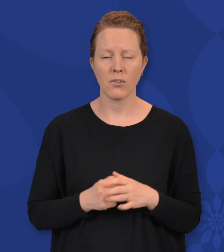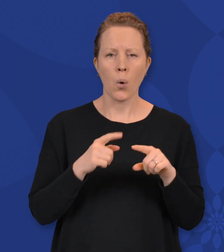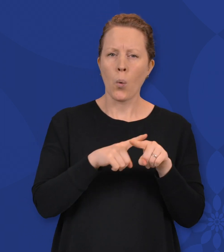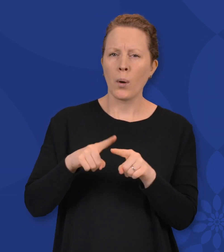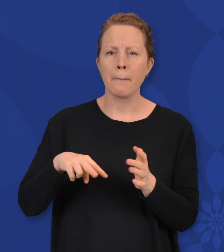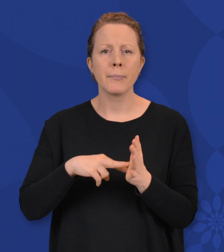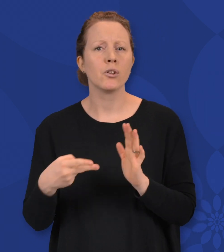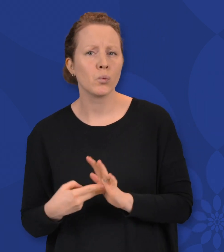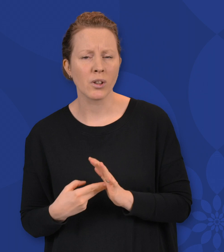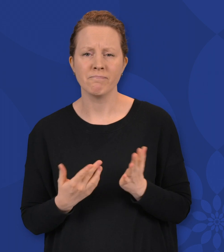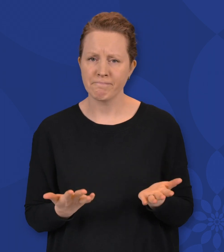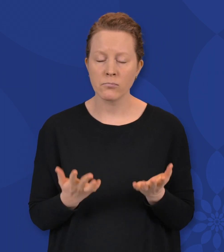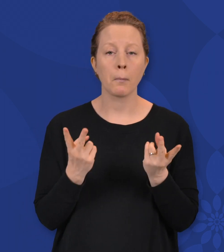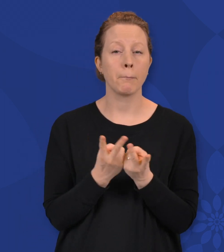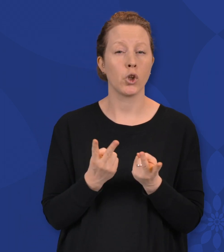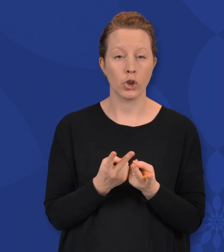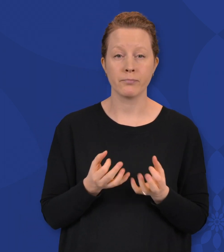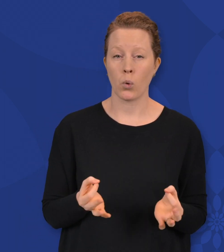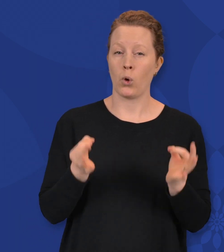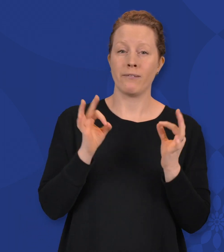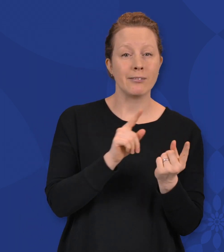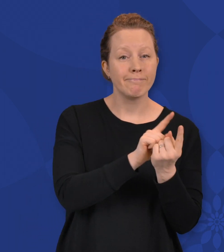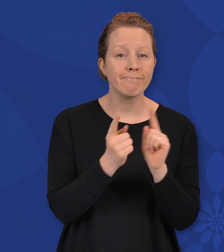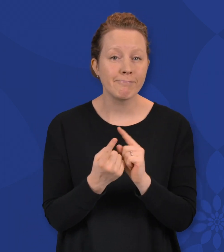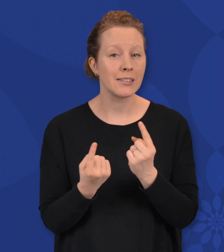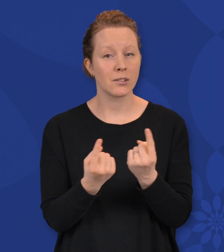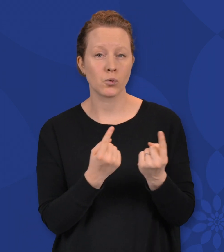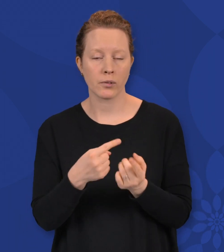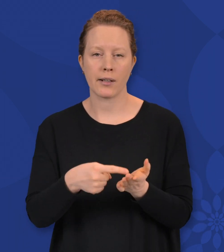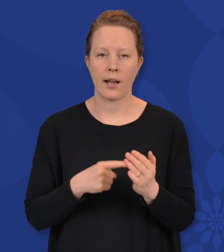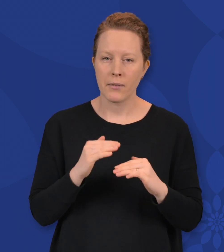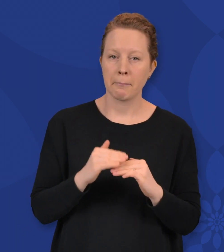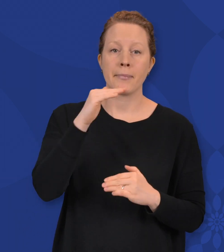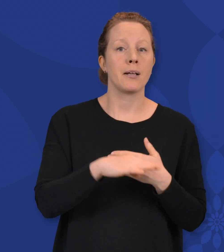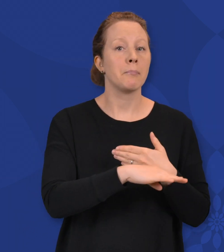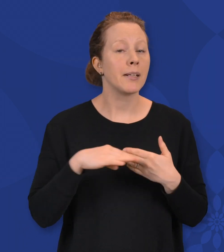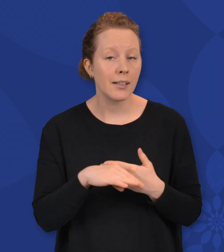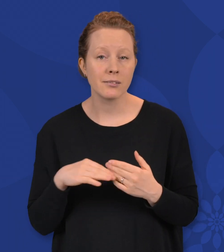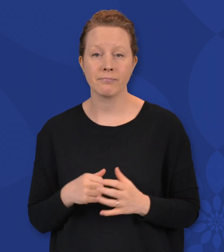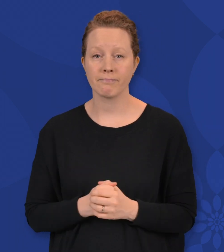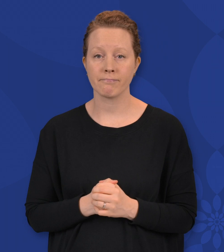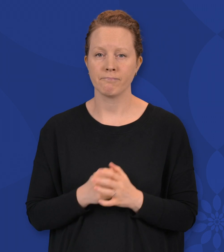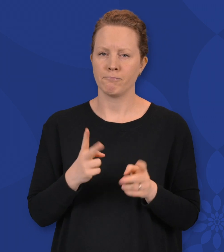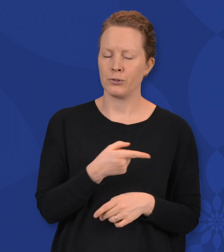Till de metoderna hör bland annat ytterligare begränsningar av offentliga tillställningar samt -